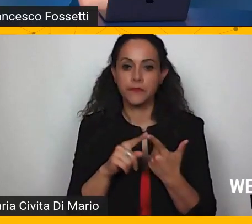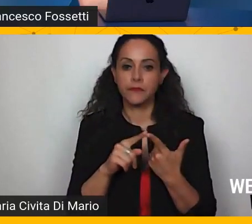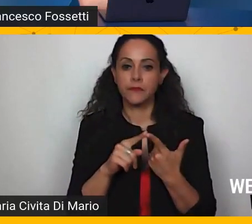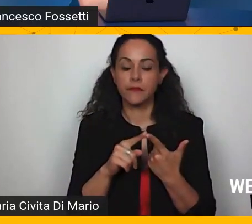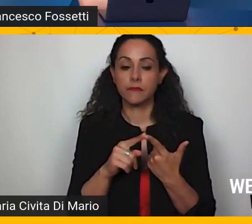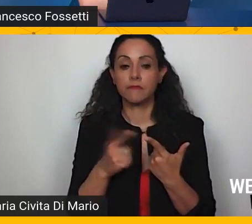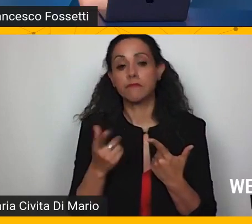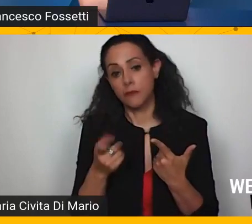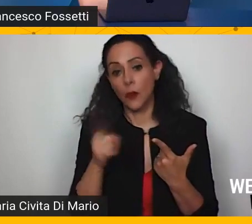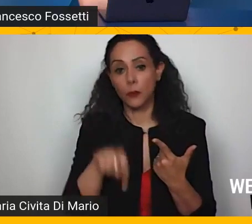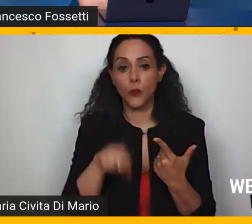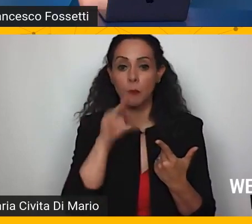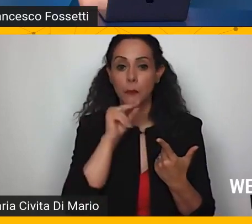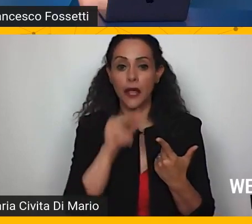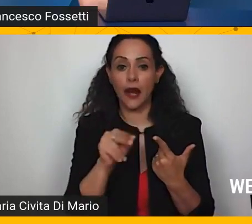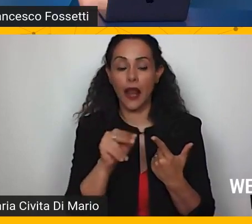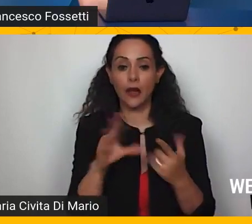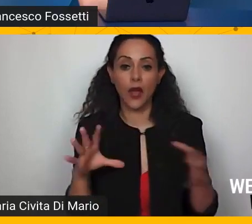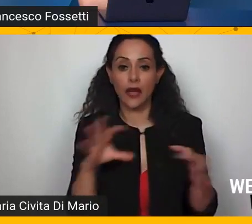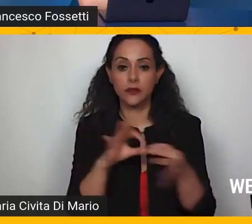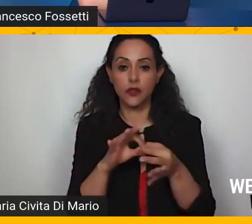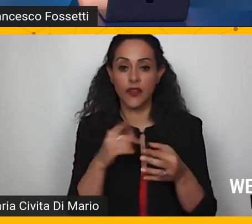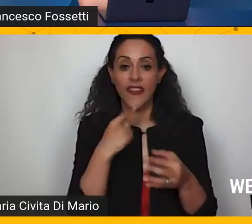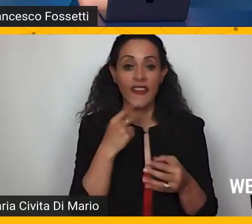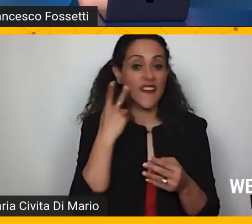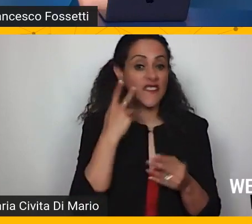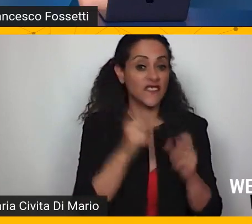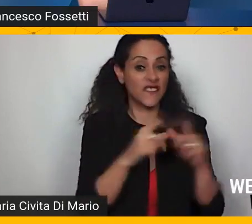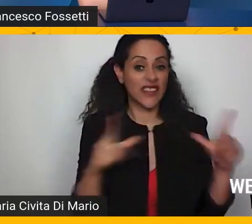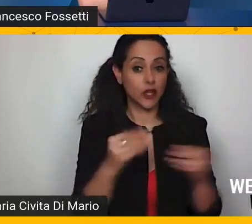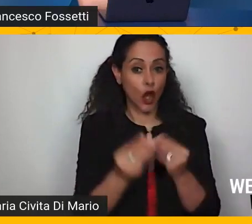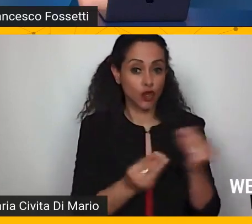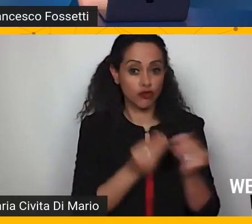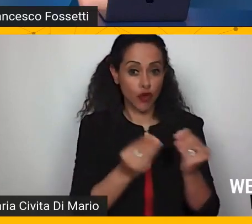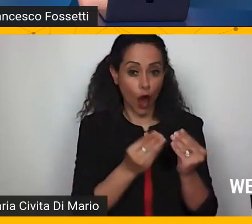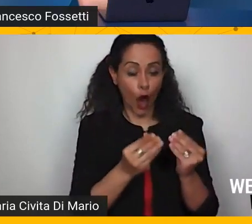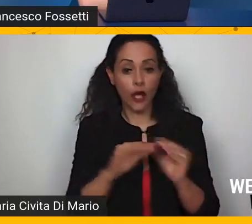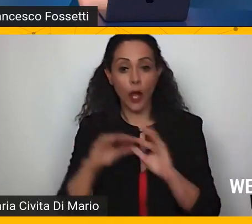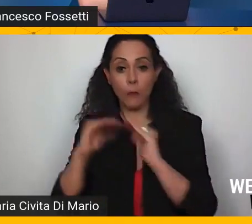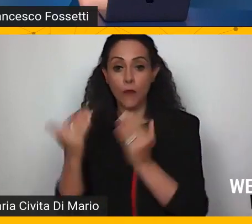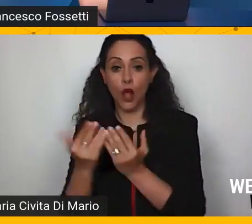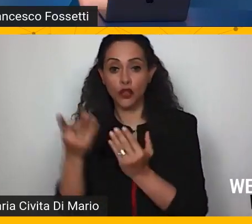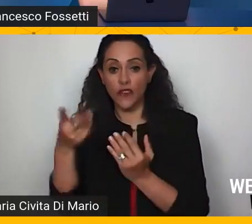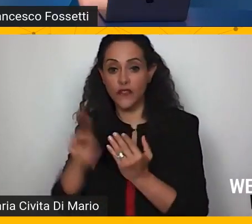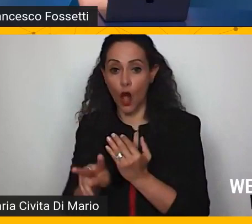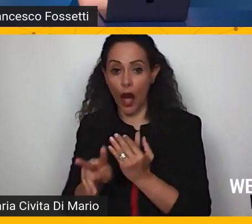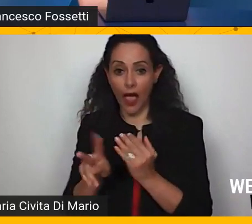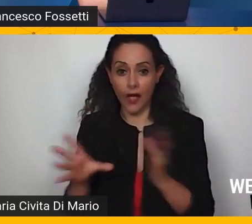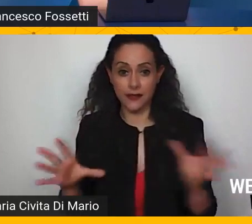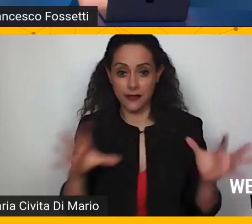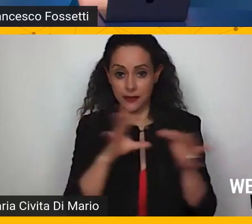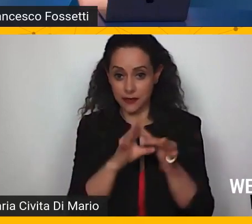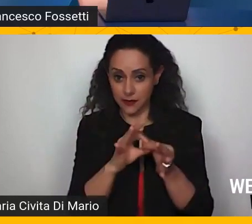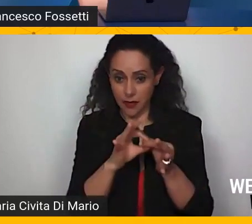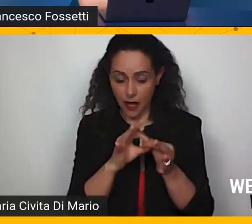l'associazione che a volte si fa tra alcuni videogiochi e il